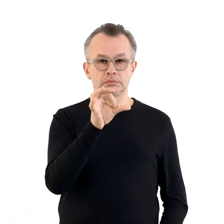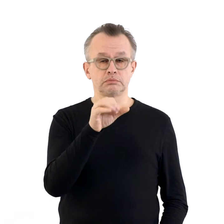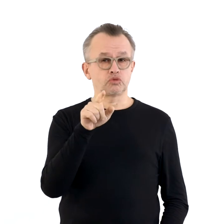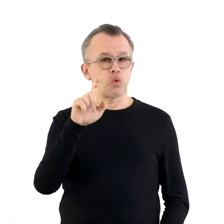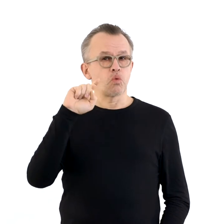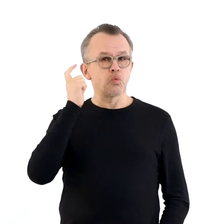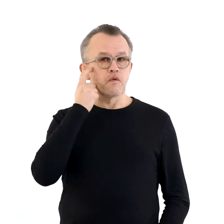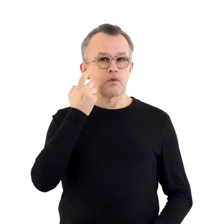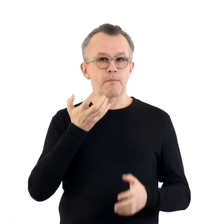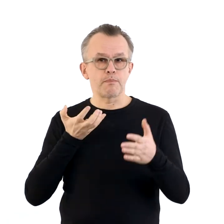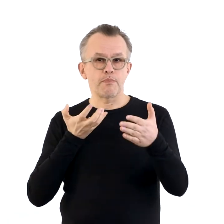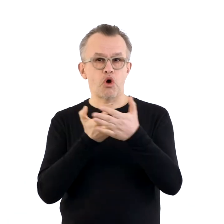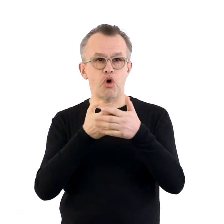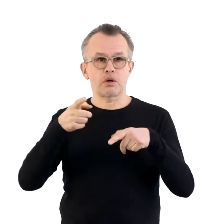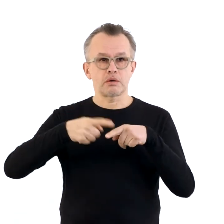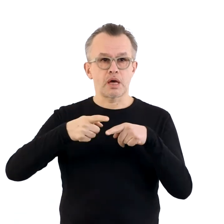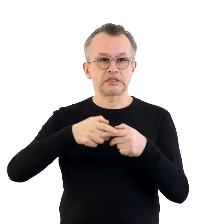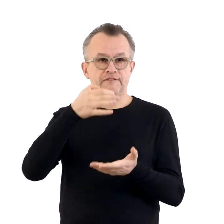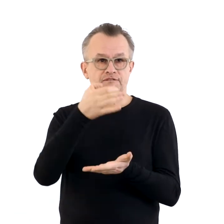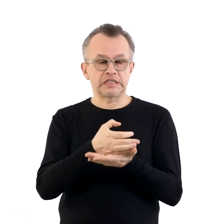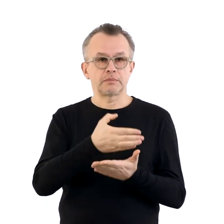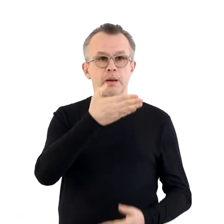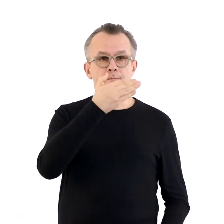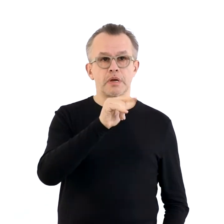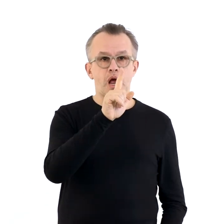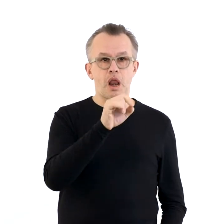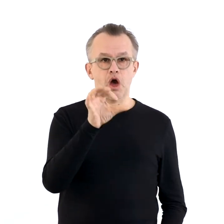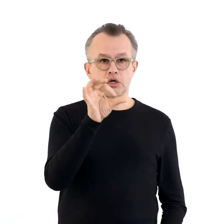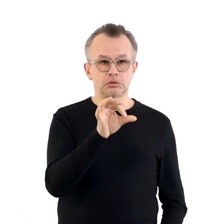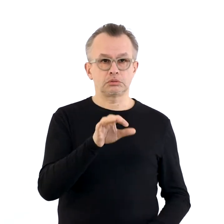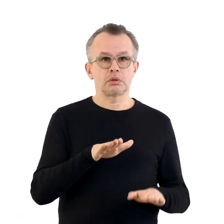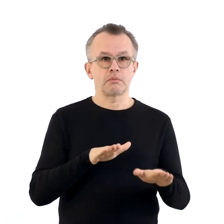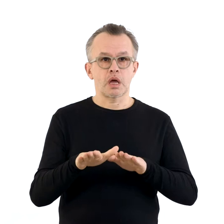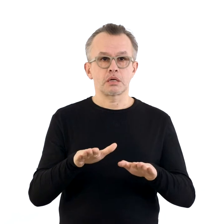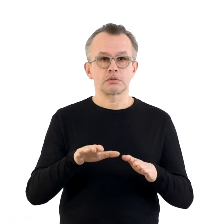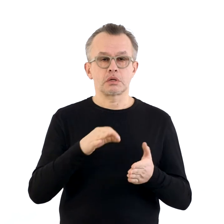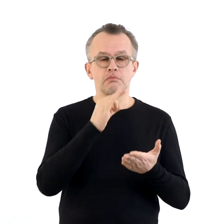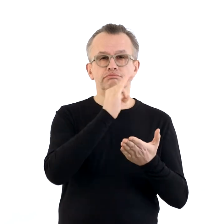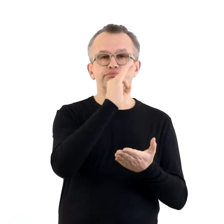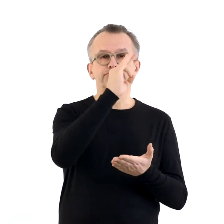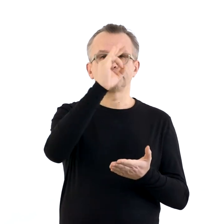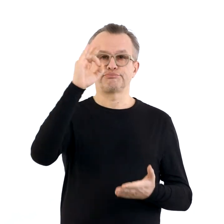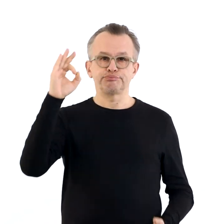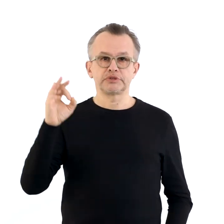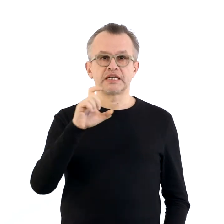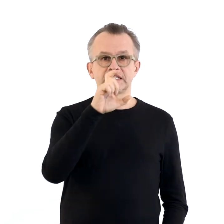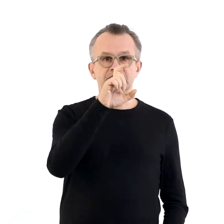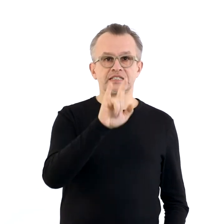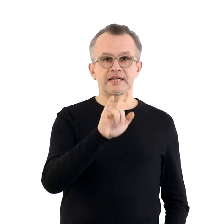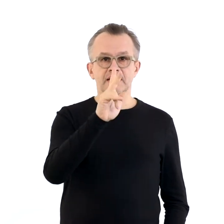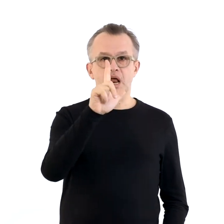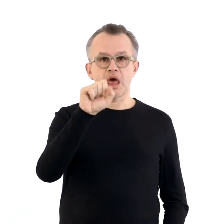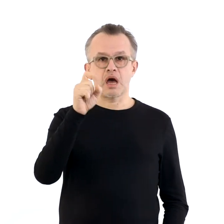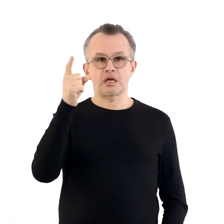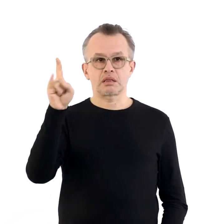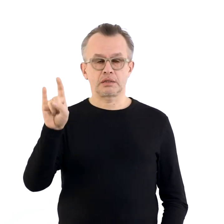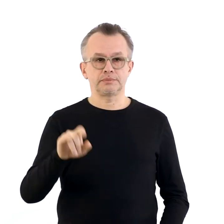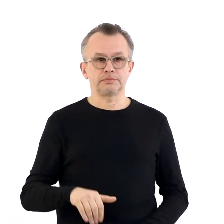głównym porcie greckiej wyspy Milos w archipelagu Cyklad.